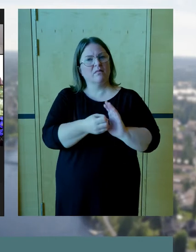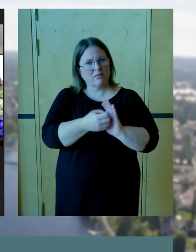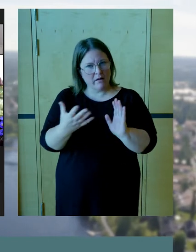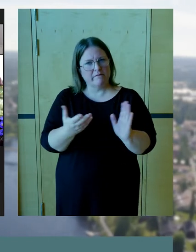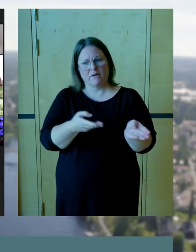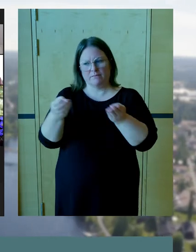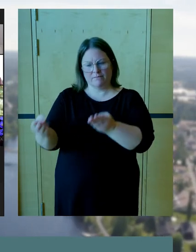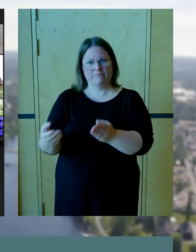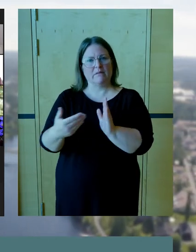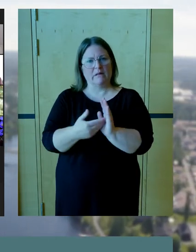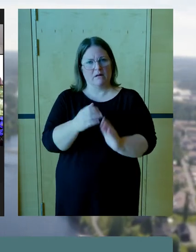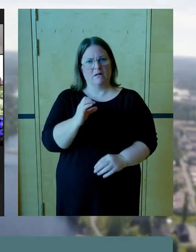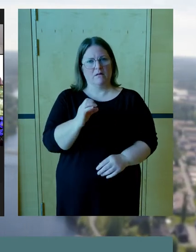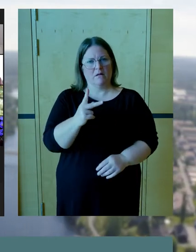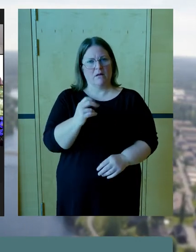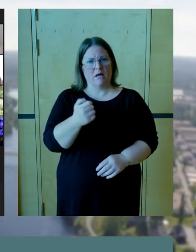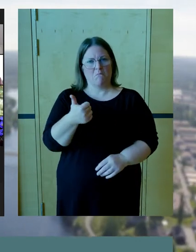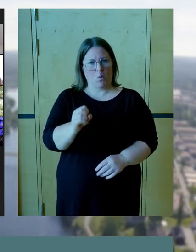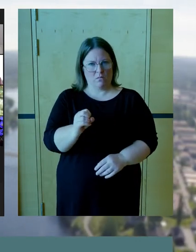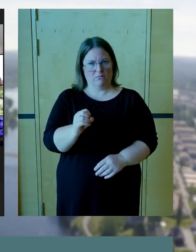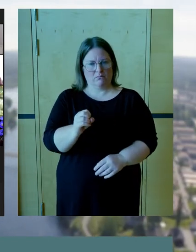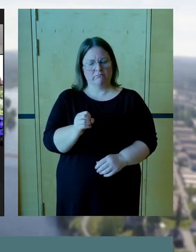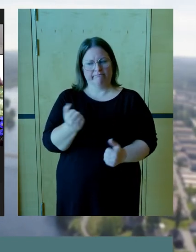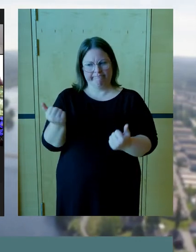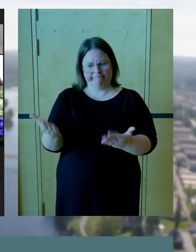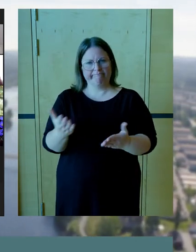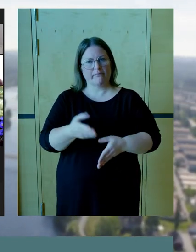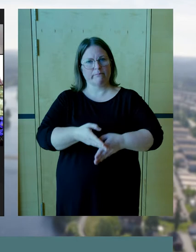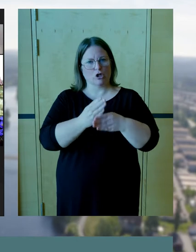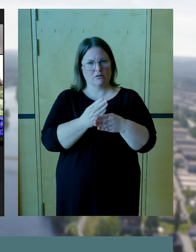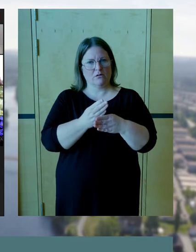Att bygga nu Okej lansera boendet